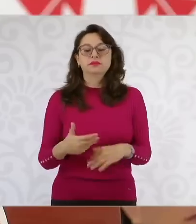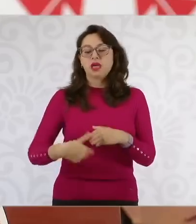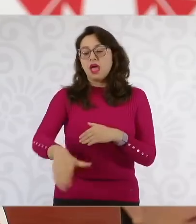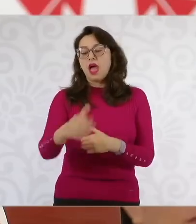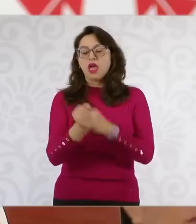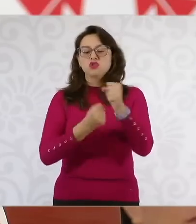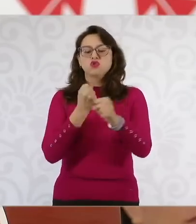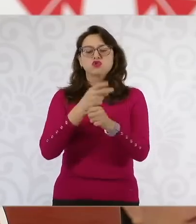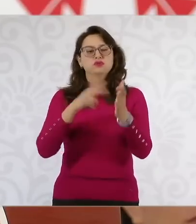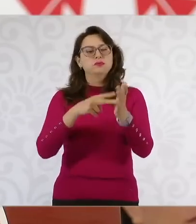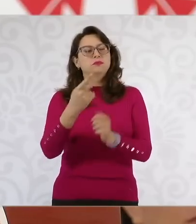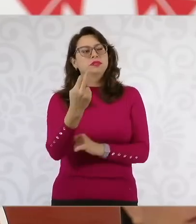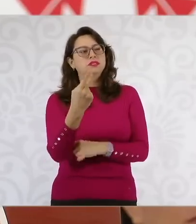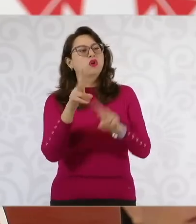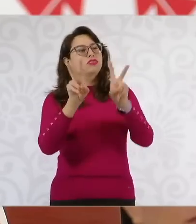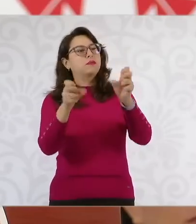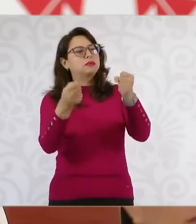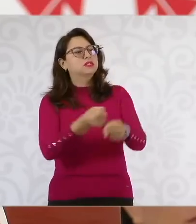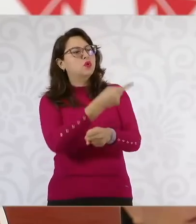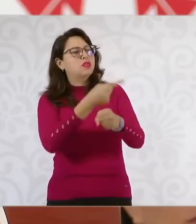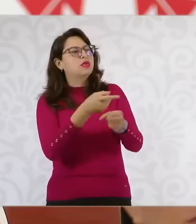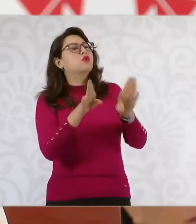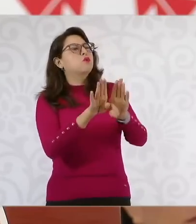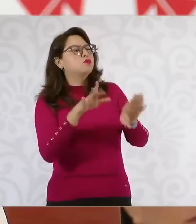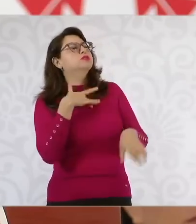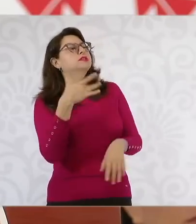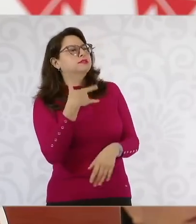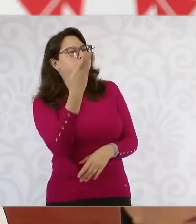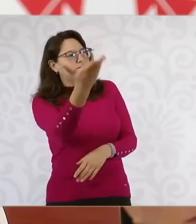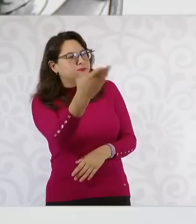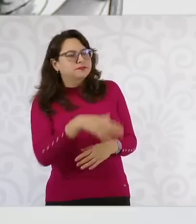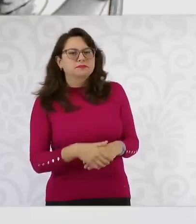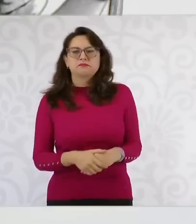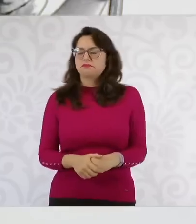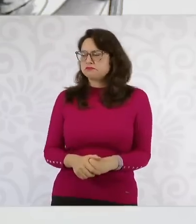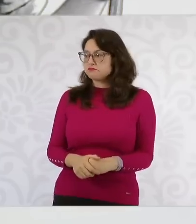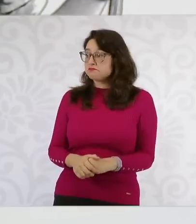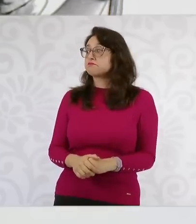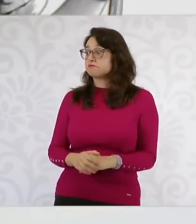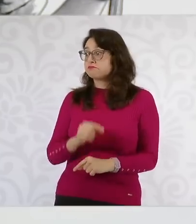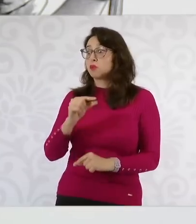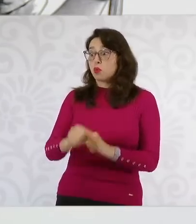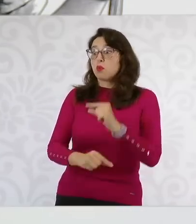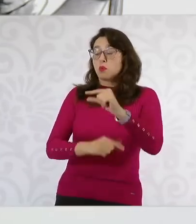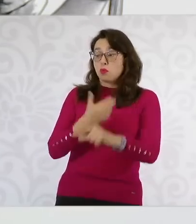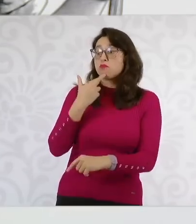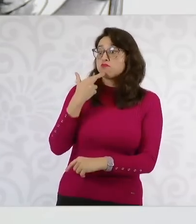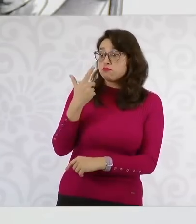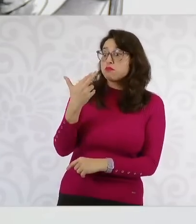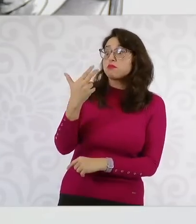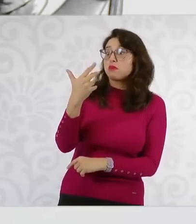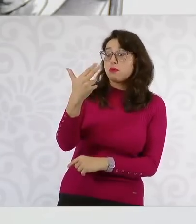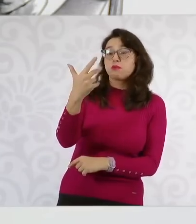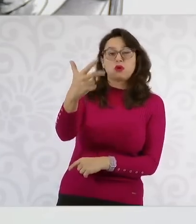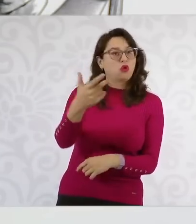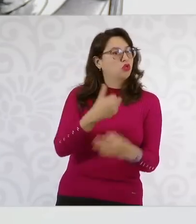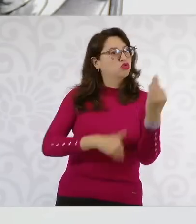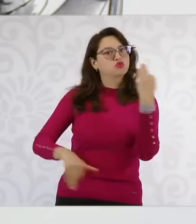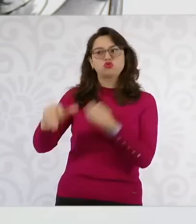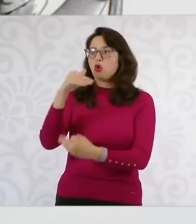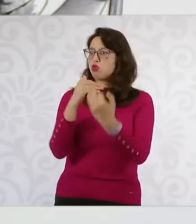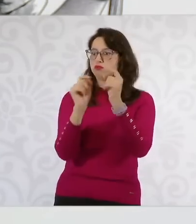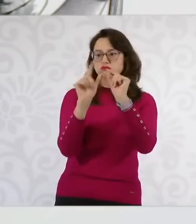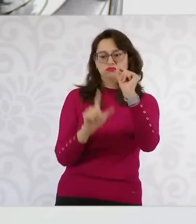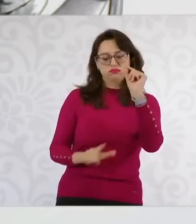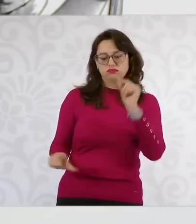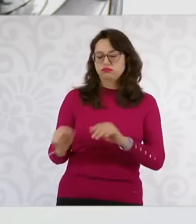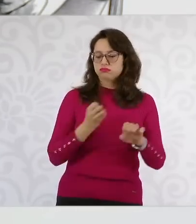vamos a ir mejorando vamos a mejorar en todos los las entidades de la República confiamos en